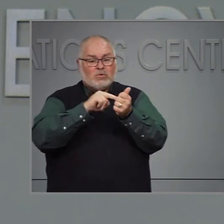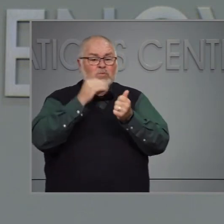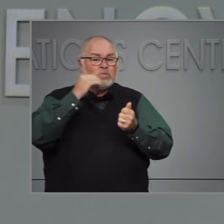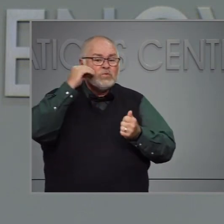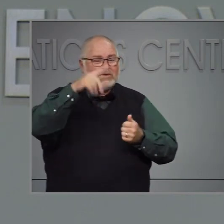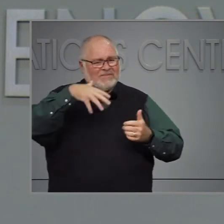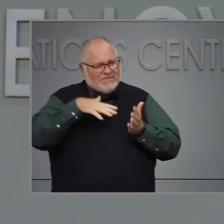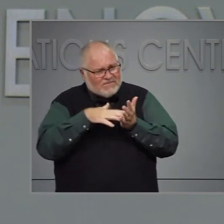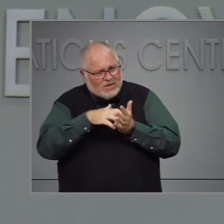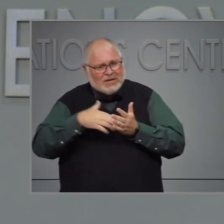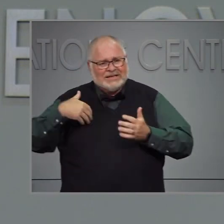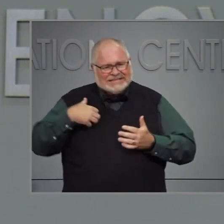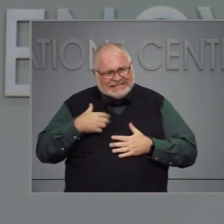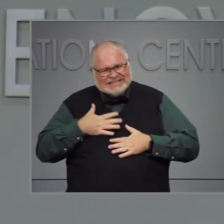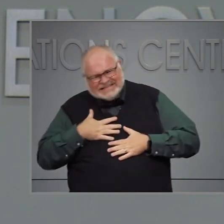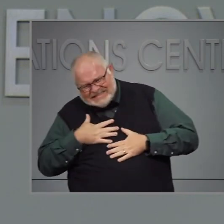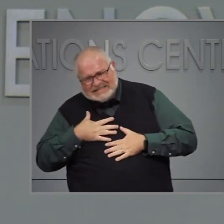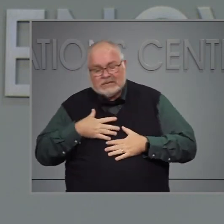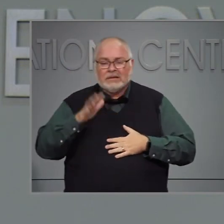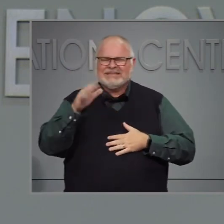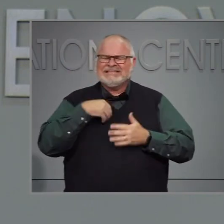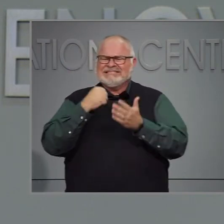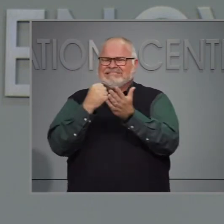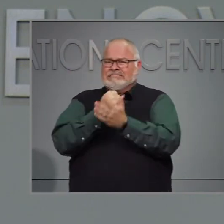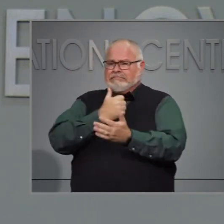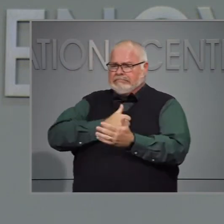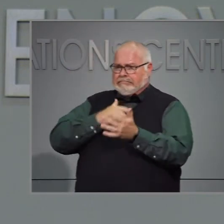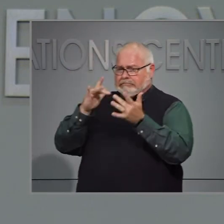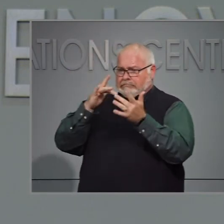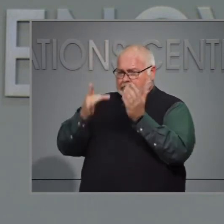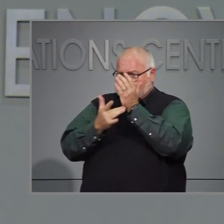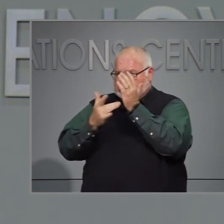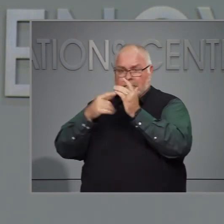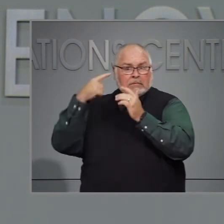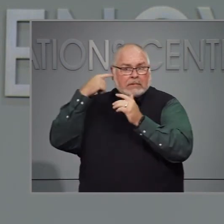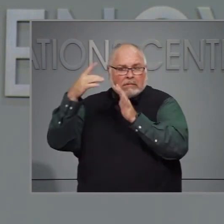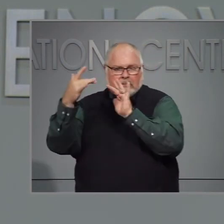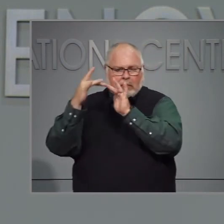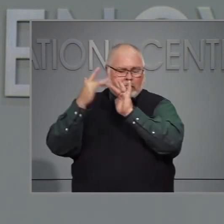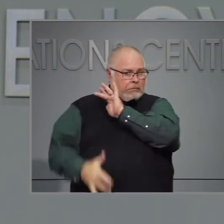los asilos muy bien disculpen las de y dificultades técnicas y incapacidad de de aceptar